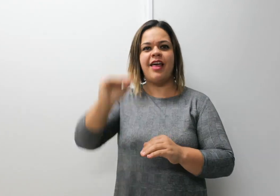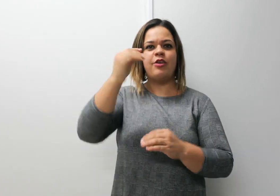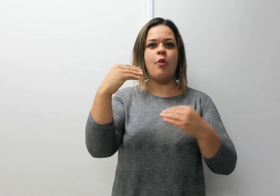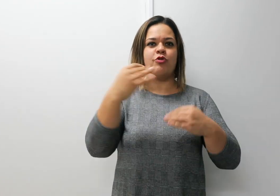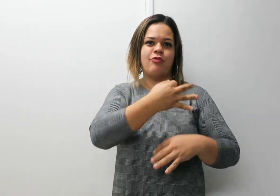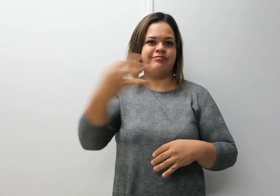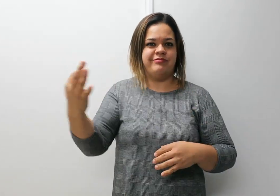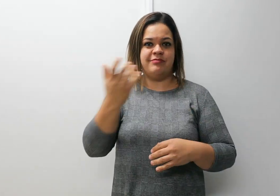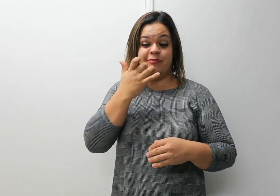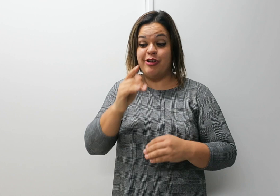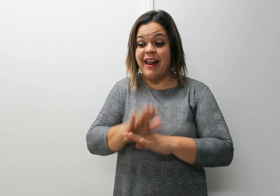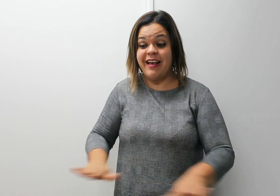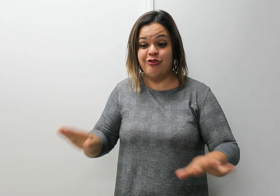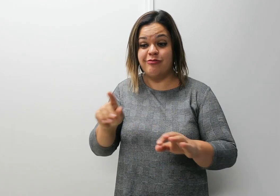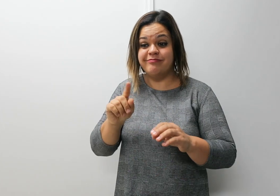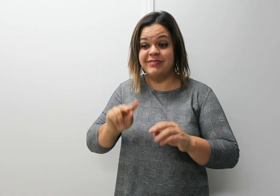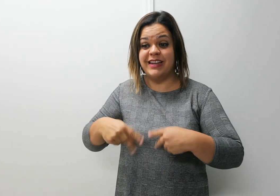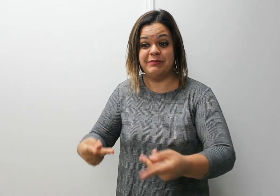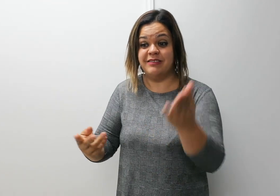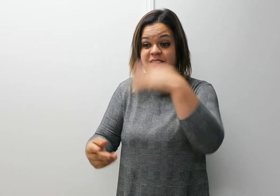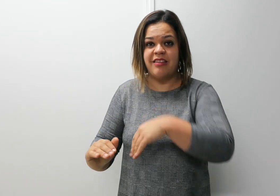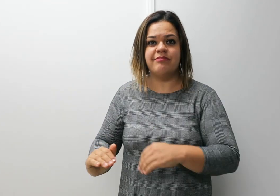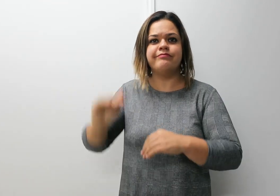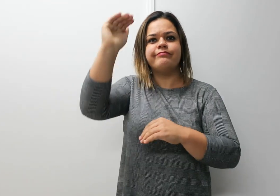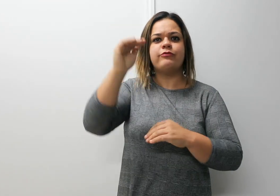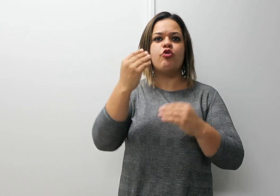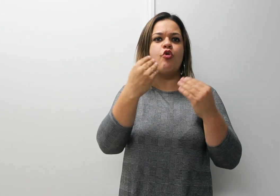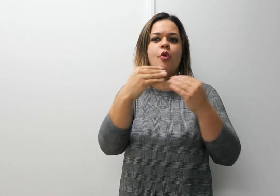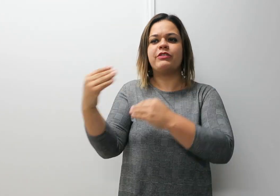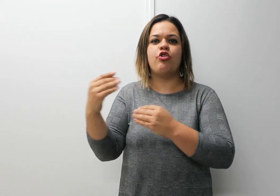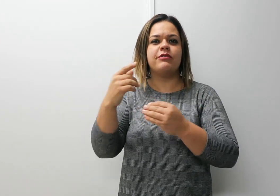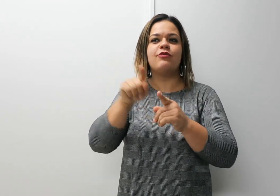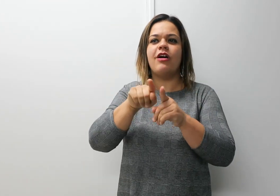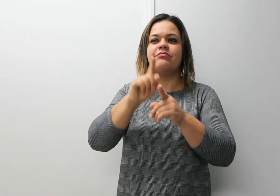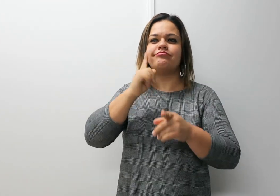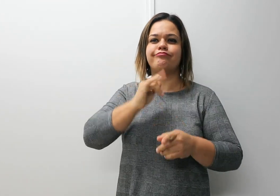juventud sorda empoderada. Si no nos centramos en la infancia, desarrollaremos una juventud sorda sin